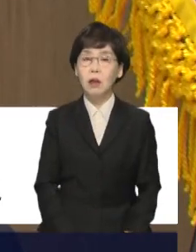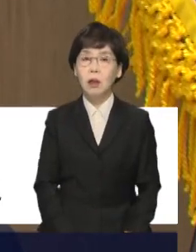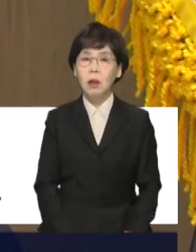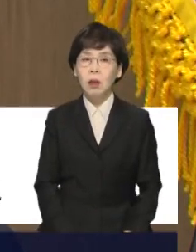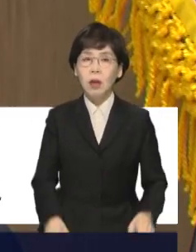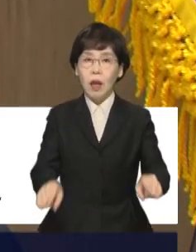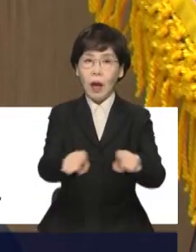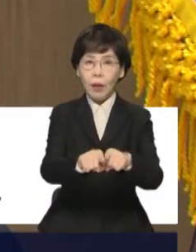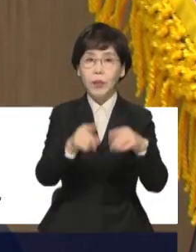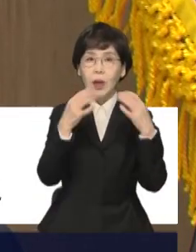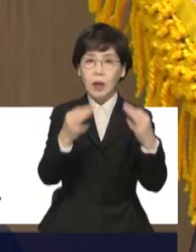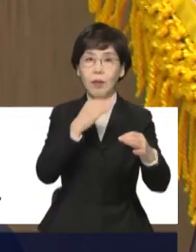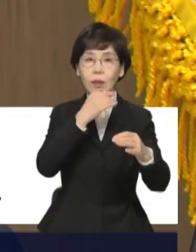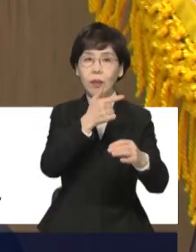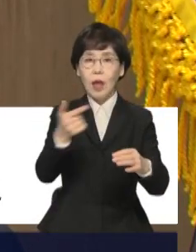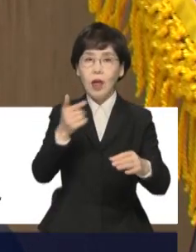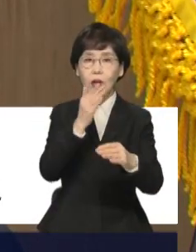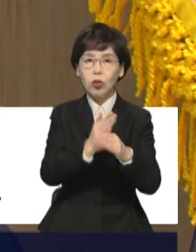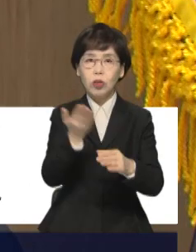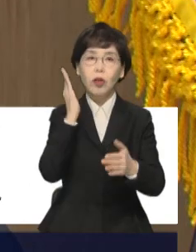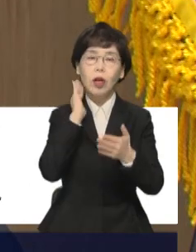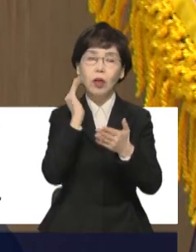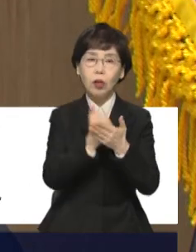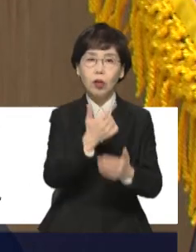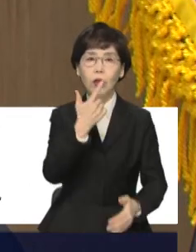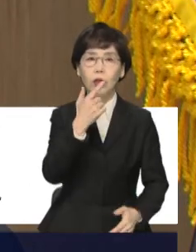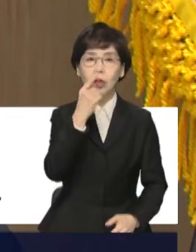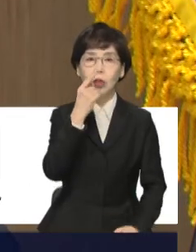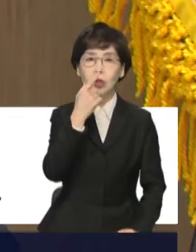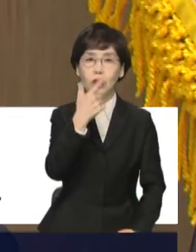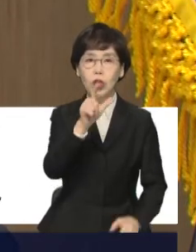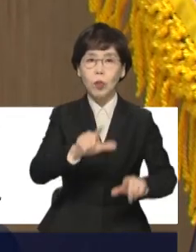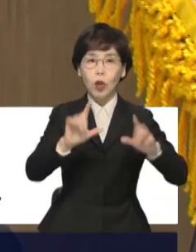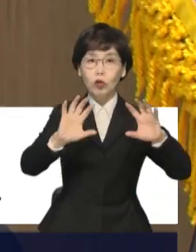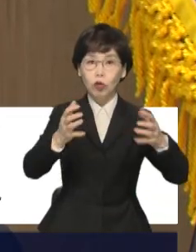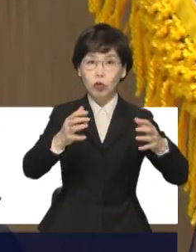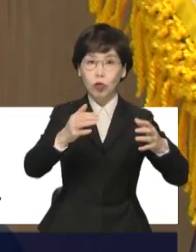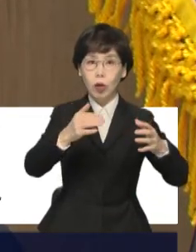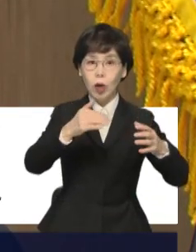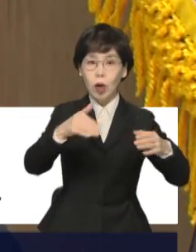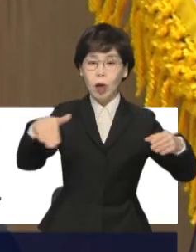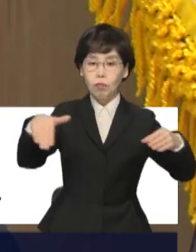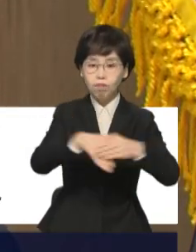아울러 김대중 대통령은 65년 한일 국교 정상화 이후 비약적으로 확대된 양국의